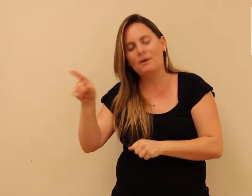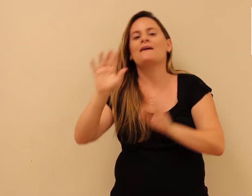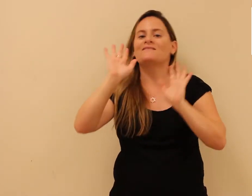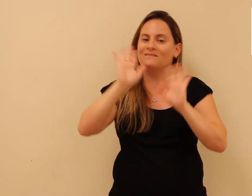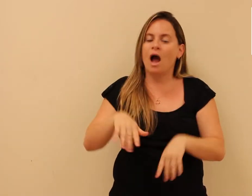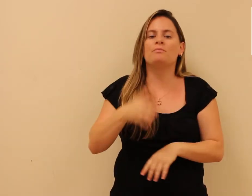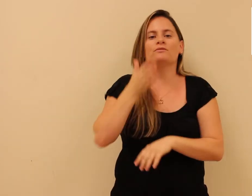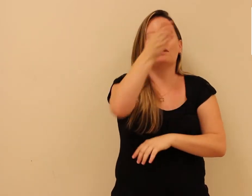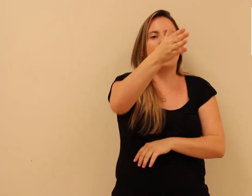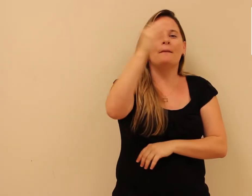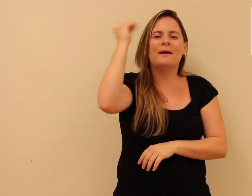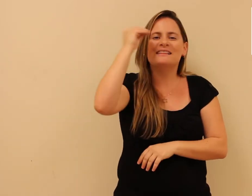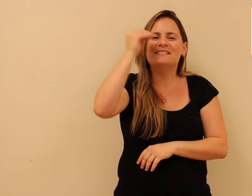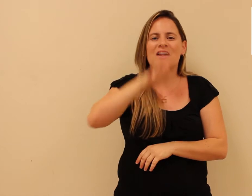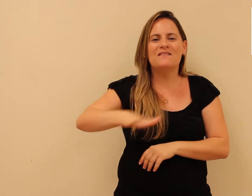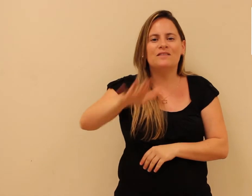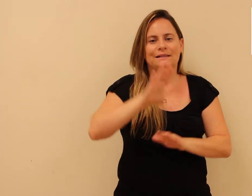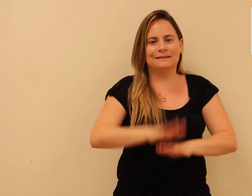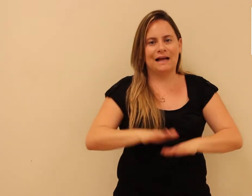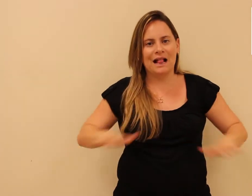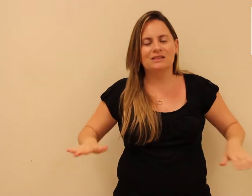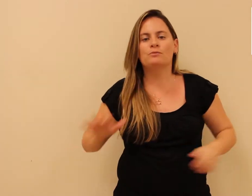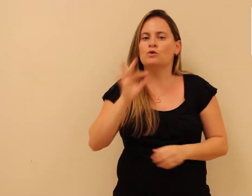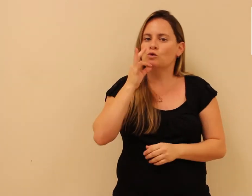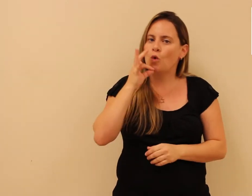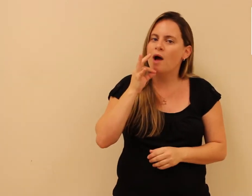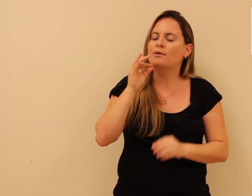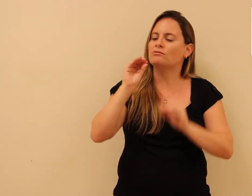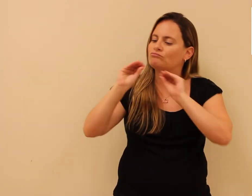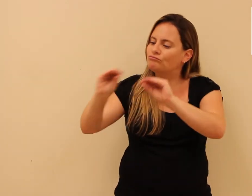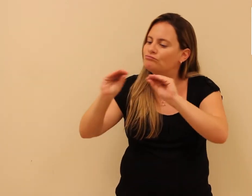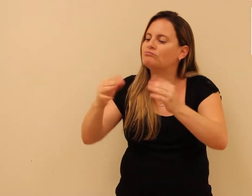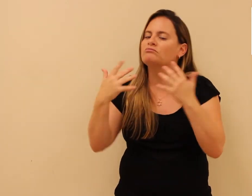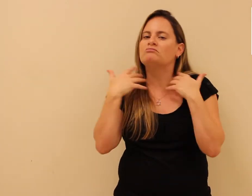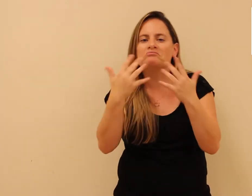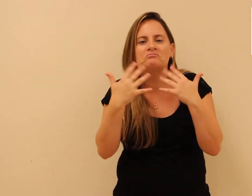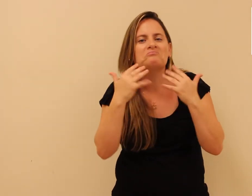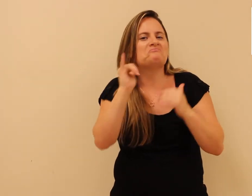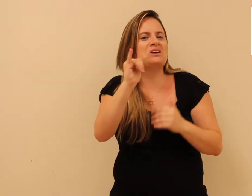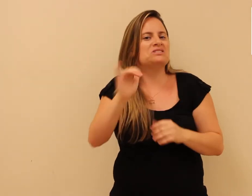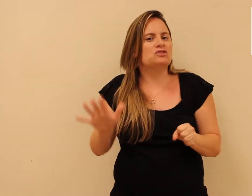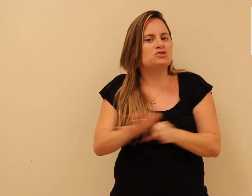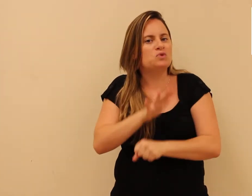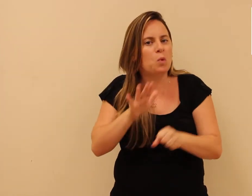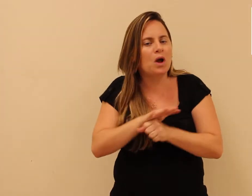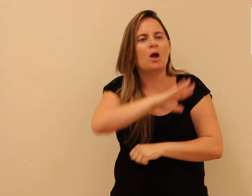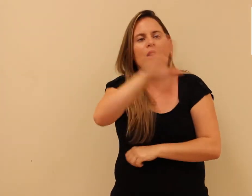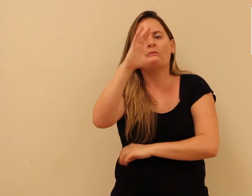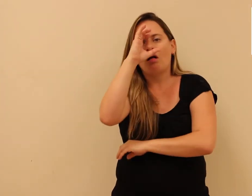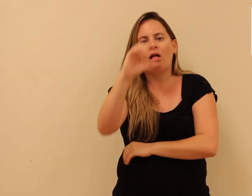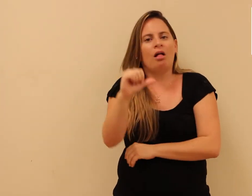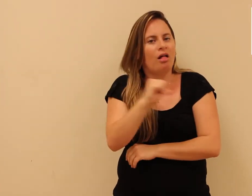וגם להסביר ולהרצות לילדים ובני נוער בבתי הספר על השואה